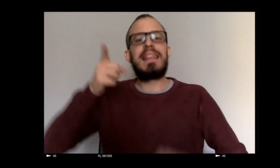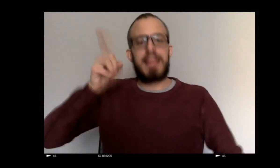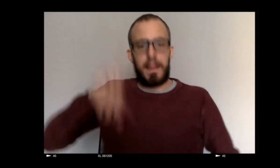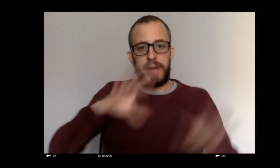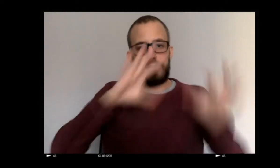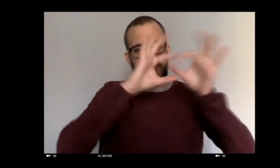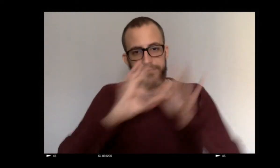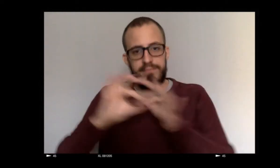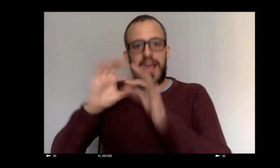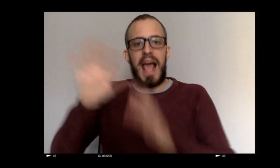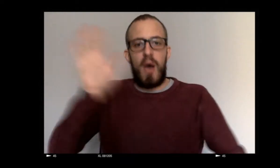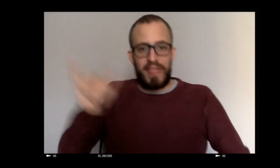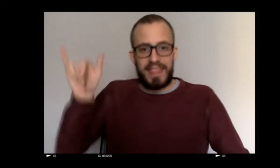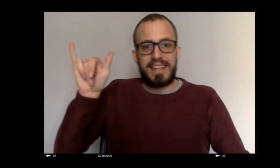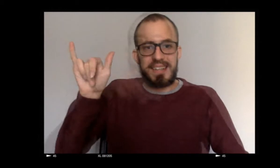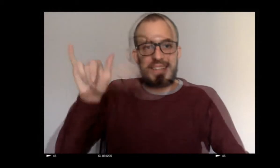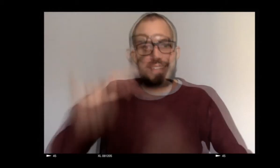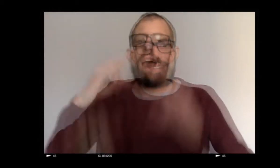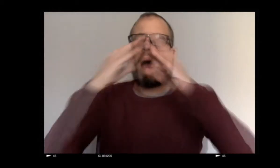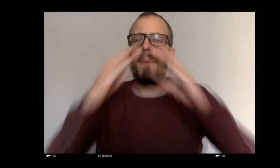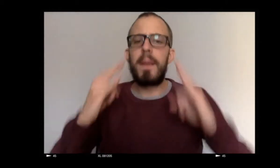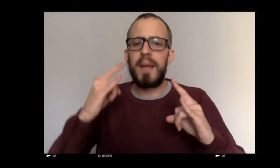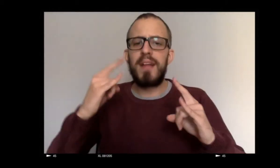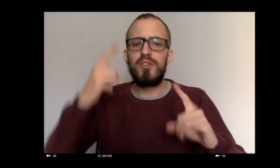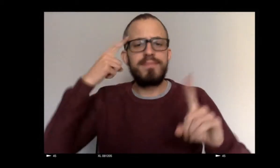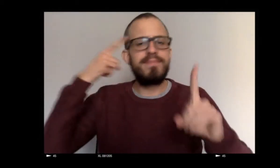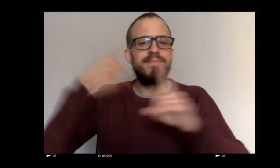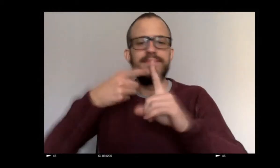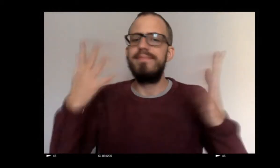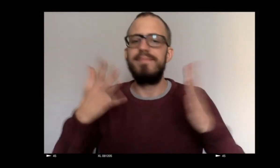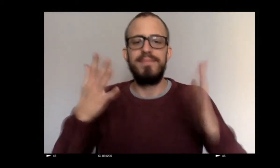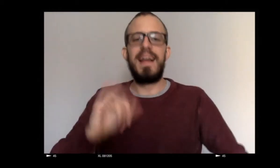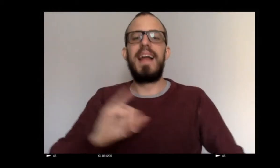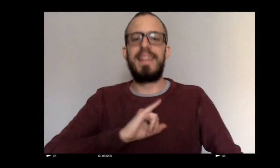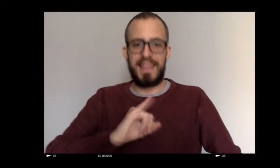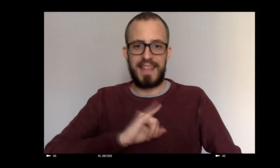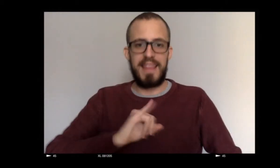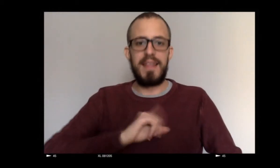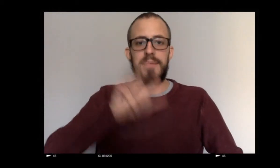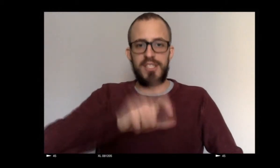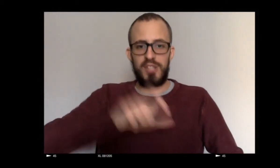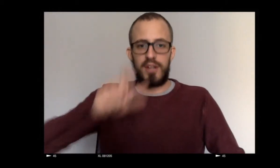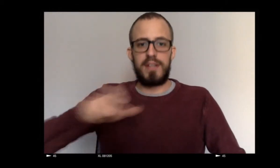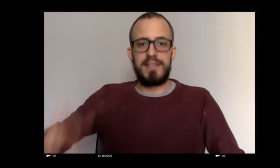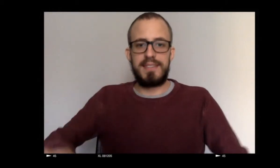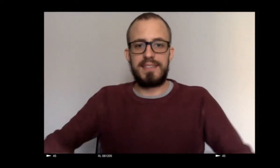con la colaboración de la EUDY. El objetivo del campamento es fomentar la identidad sorda.